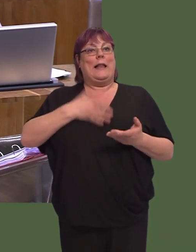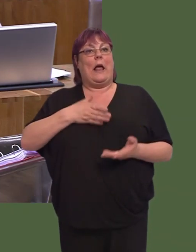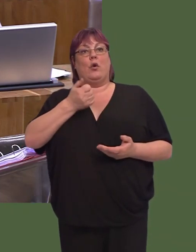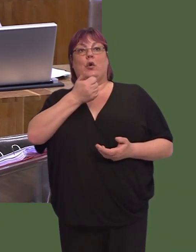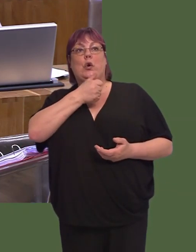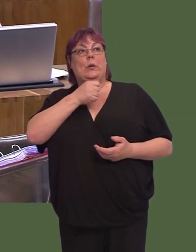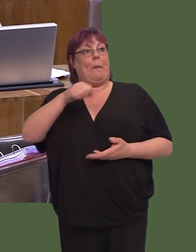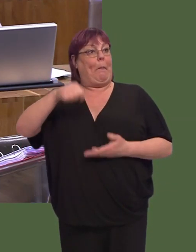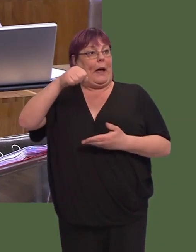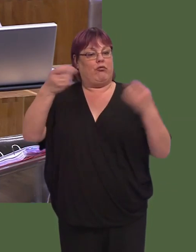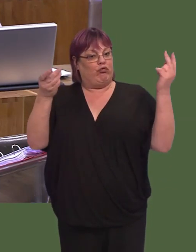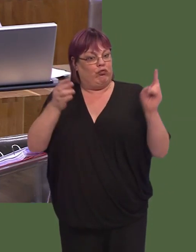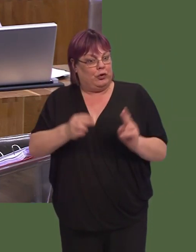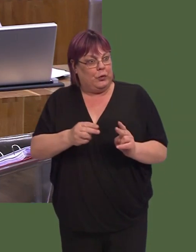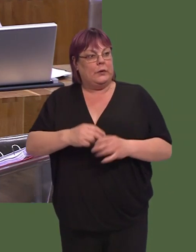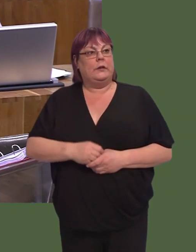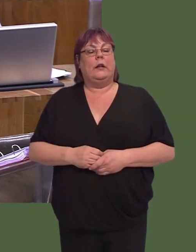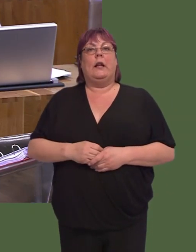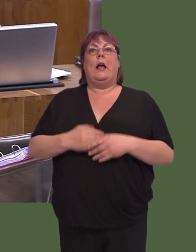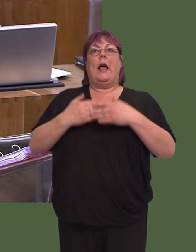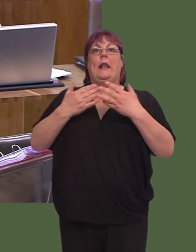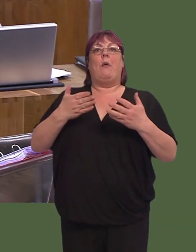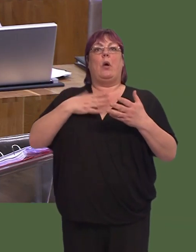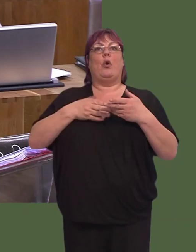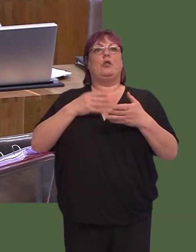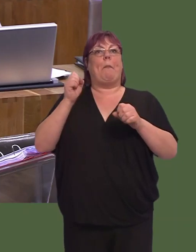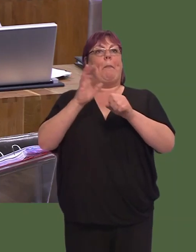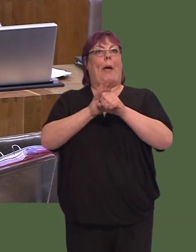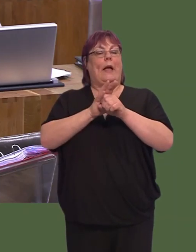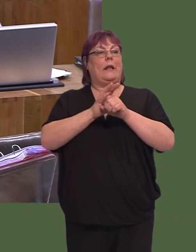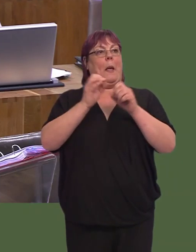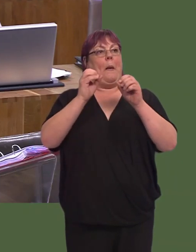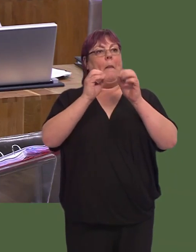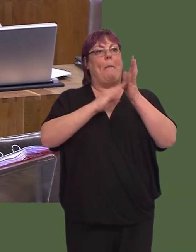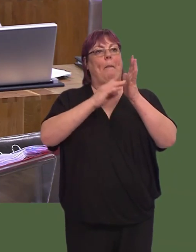We are now developing legislation to introduce a microbeads ban in Wales, on both the manufacture and sale of those products.